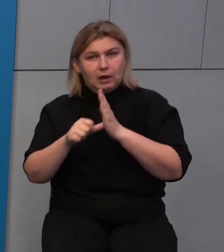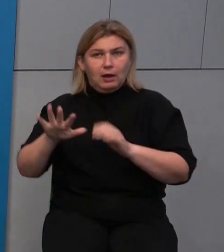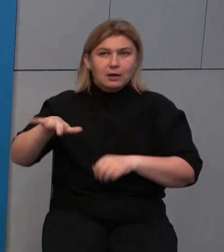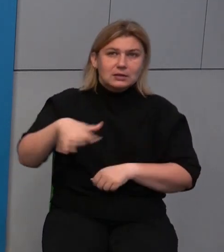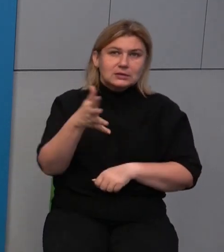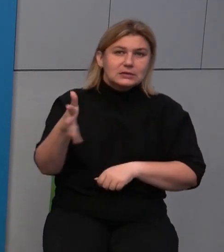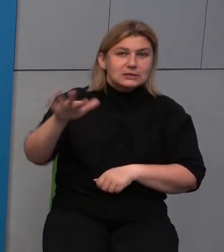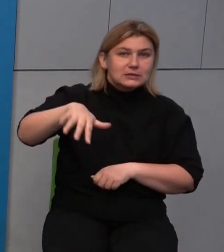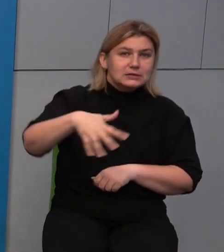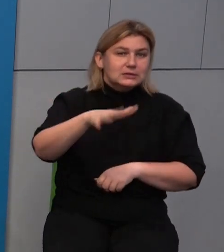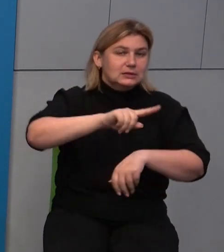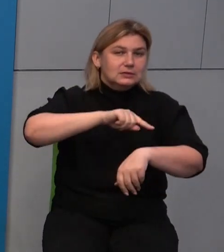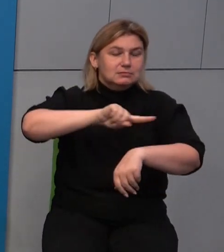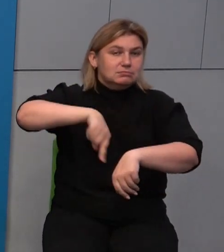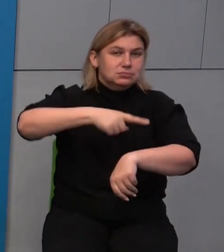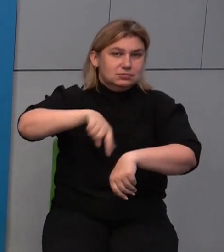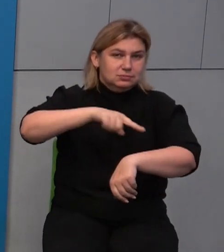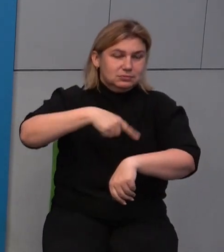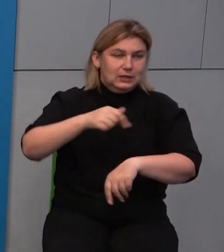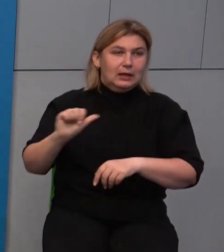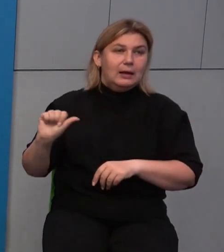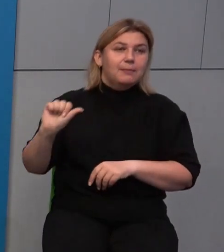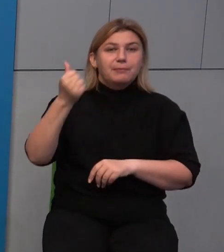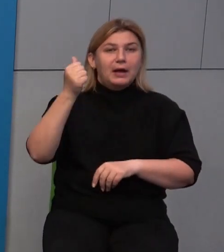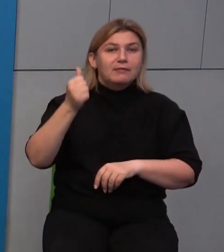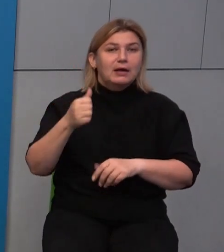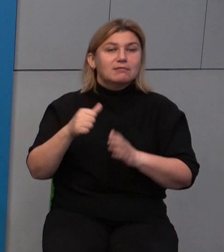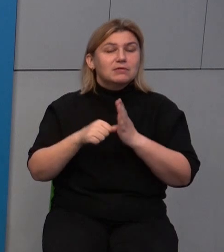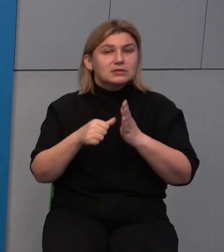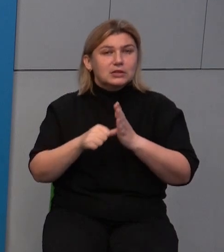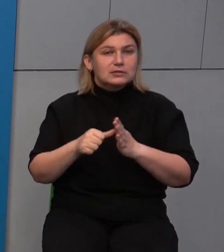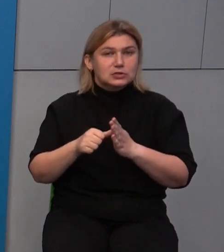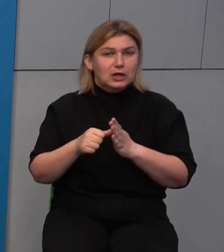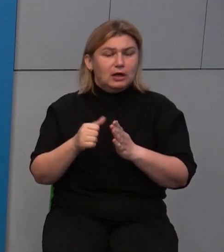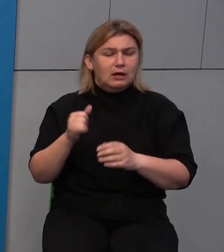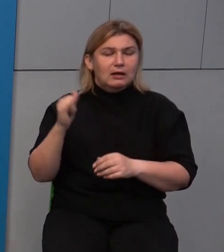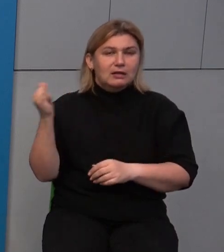po prostu to pierwsza wycieczka nowym szlakiem zawsze trwa bardzo długo